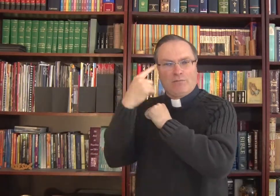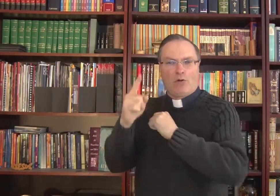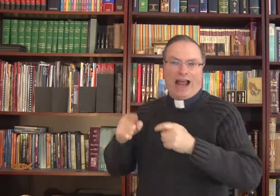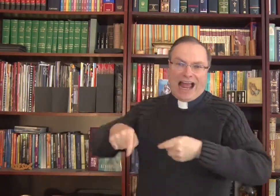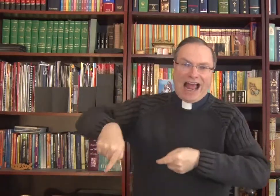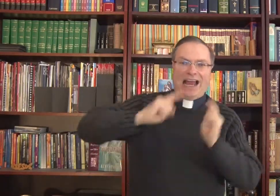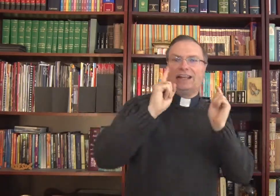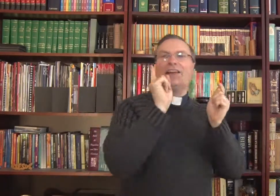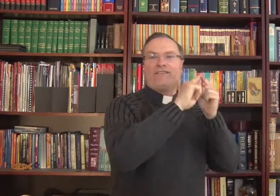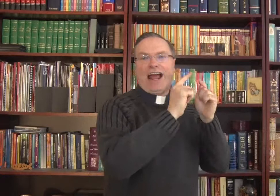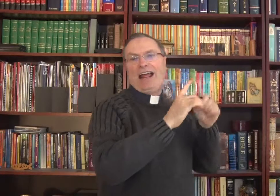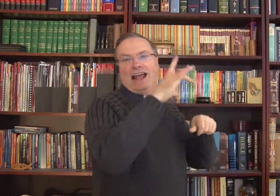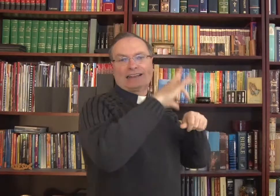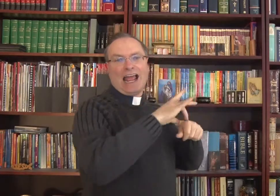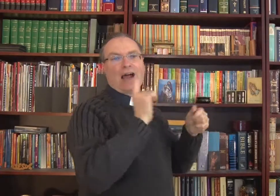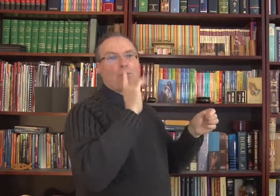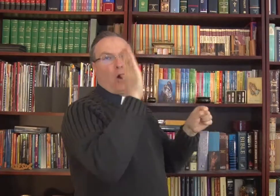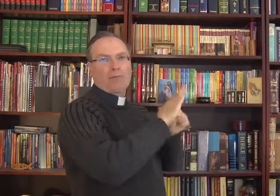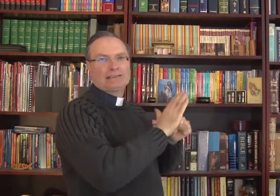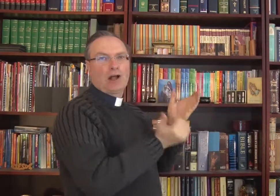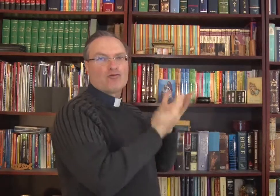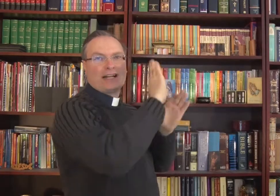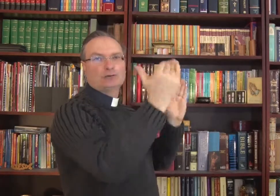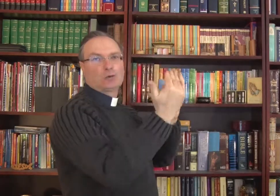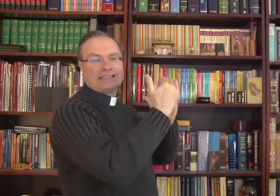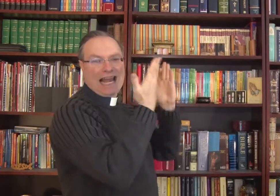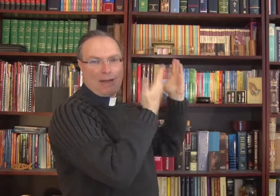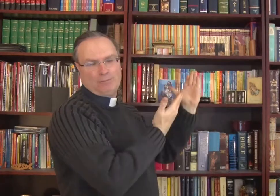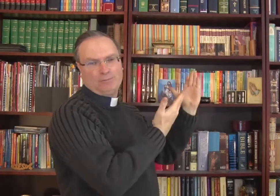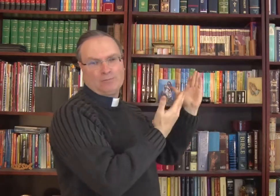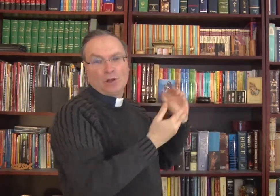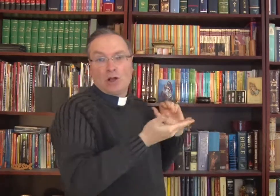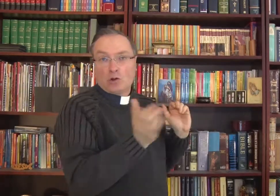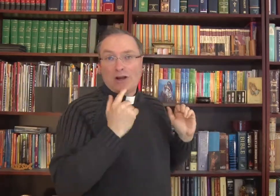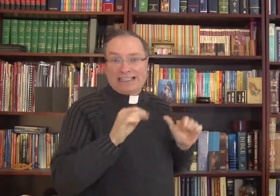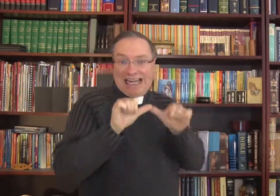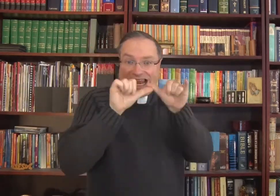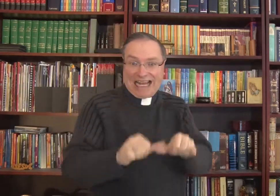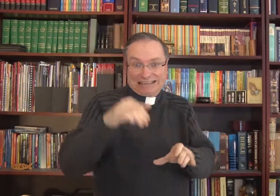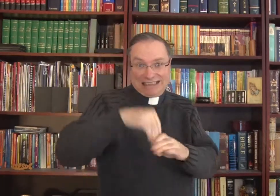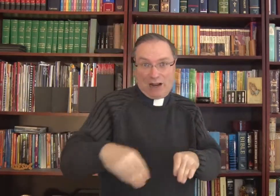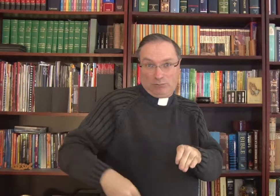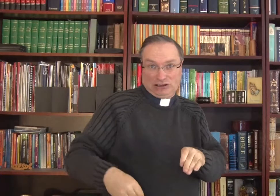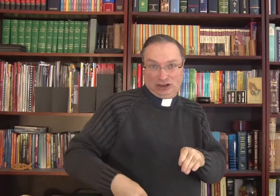pour aller vers la terre promise: la Nouvelle Jérusalem. Ceux qui restent dans le péché